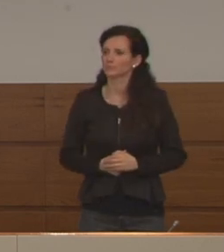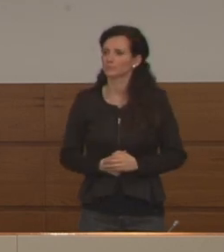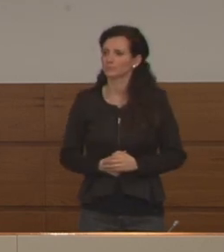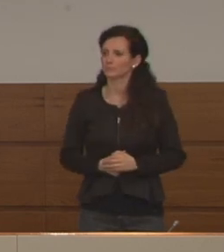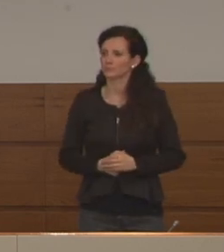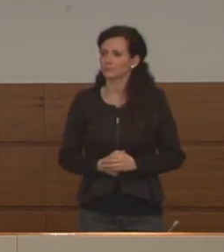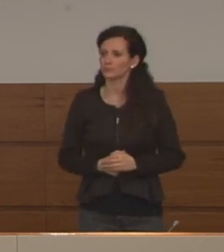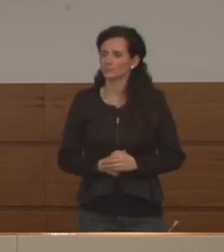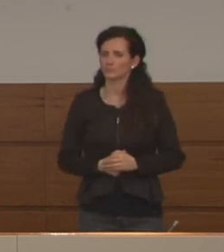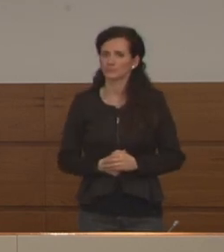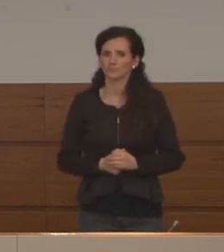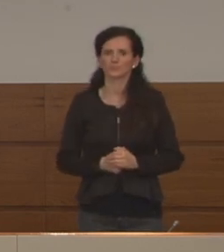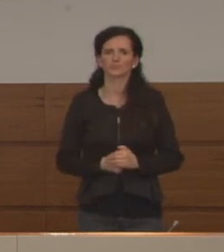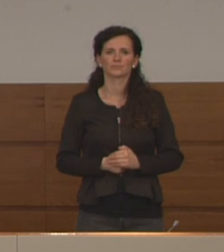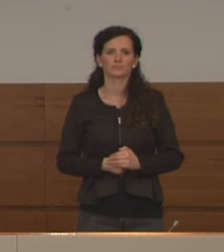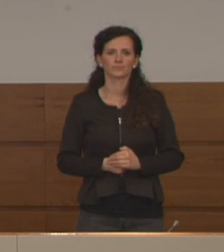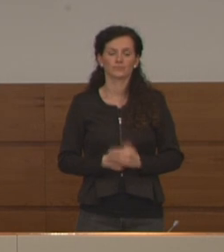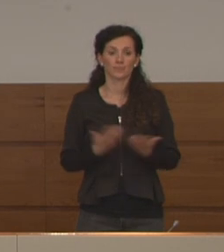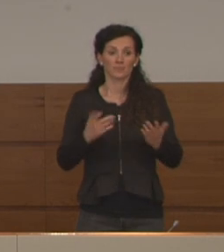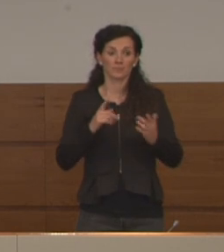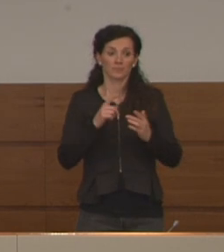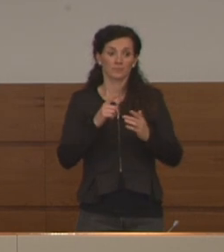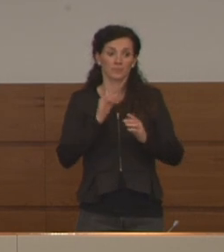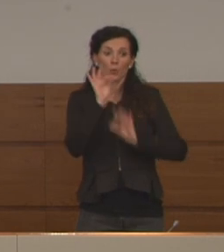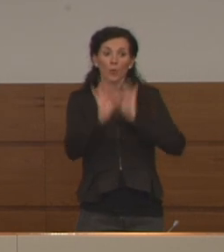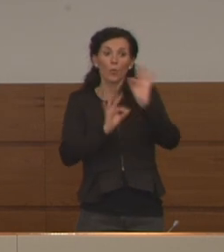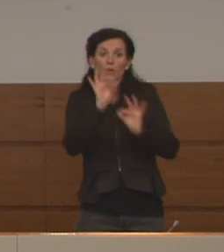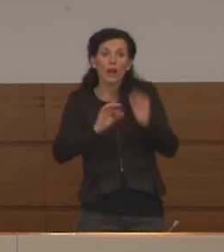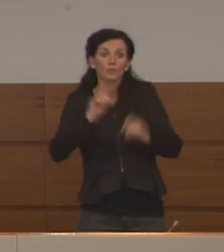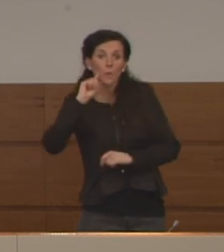Che vengano curati meglio ne dubito fortemente. Il nostro è un sistema